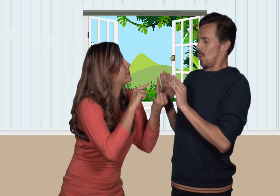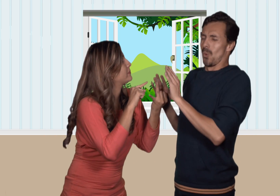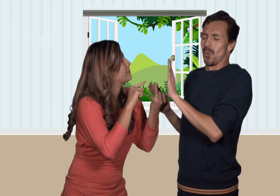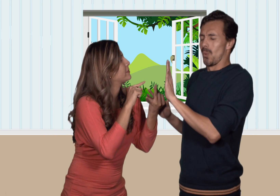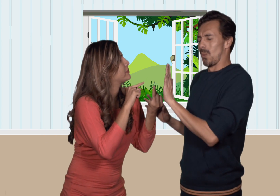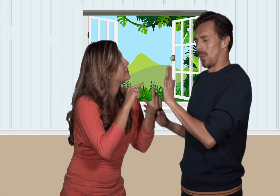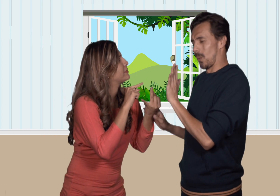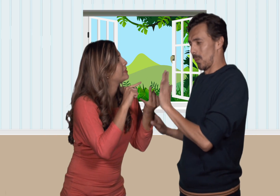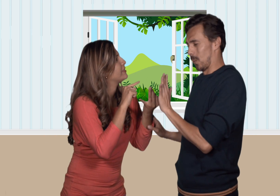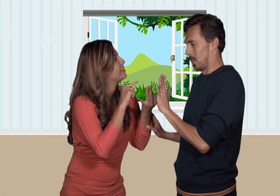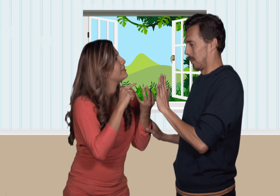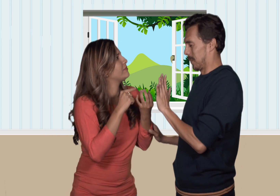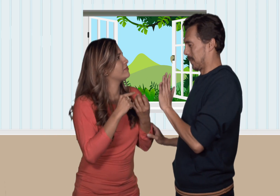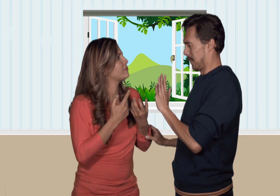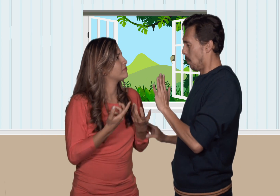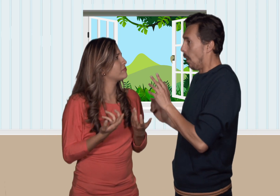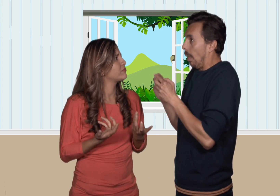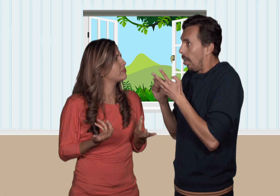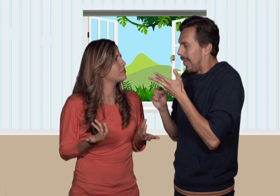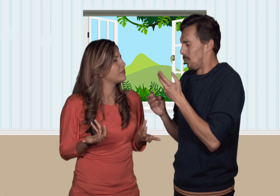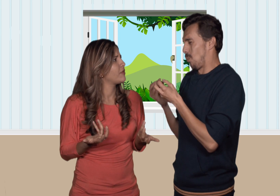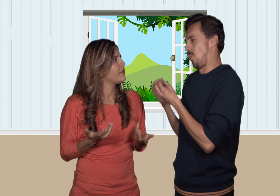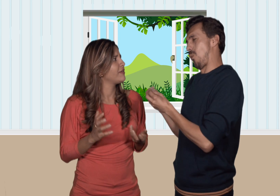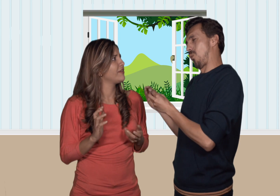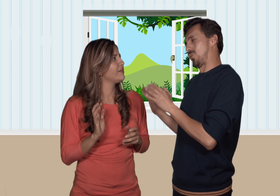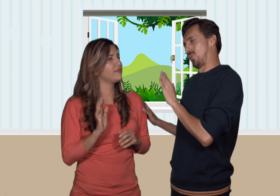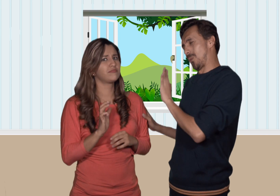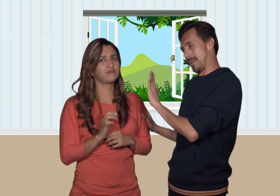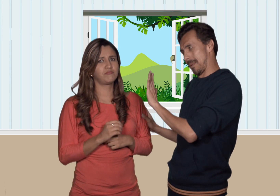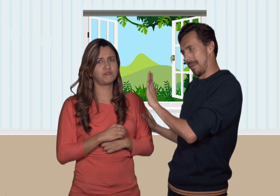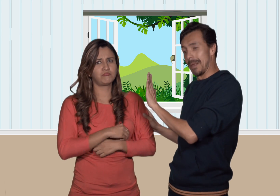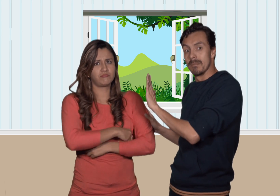No, no, espera, espera. No vas a empezar a relatar todos los cuentos que sabes. Espera.